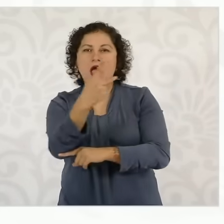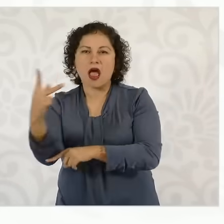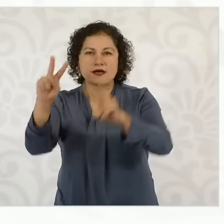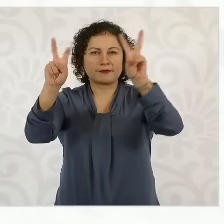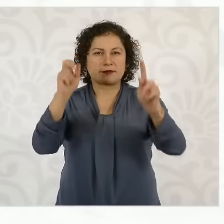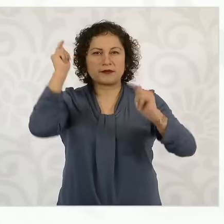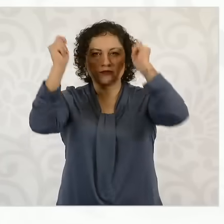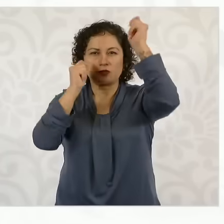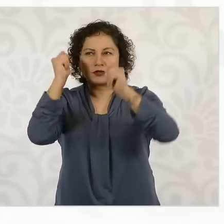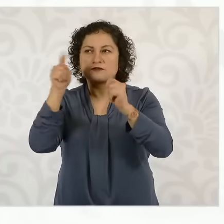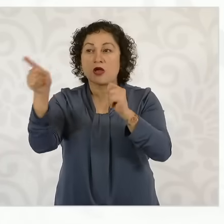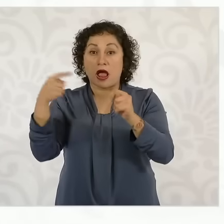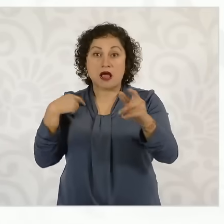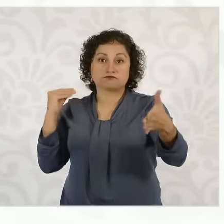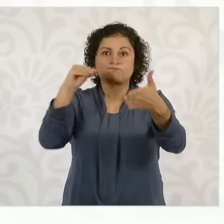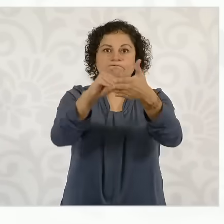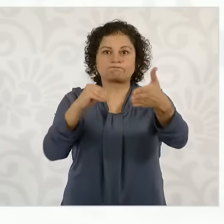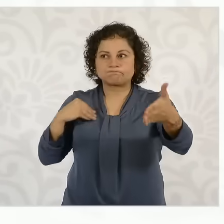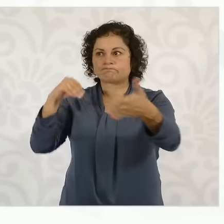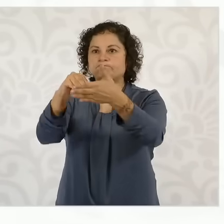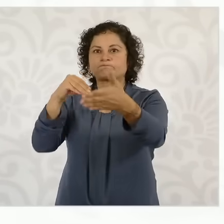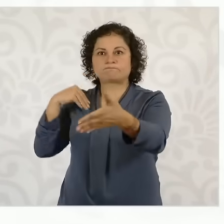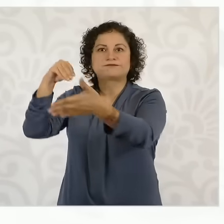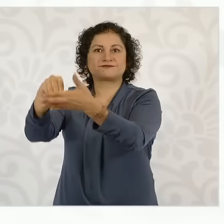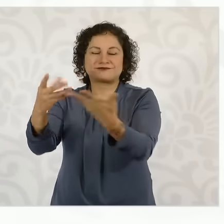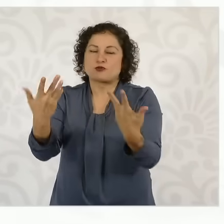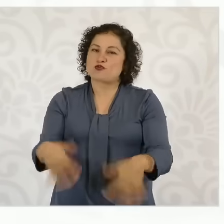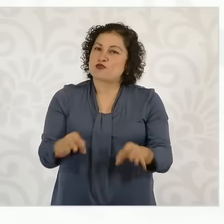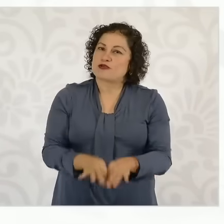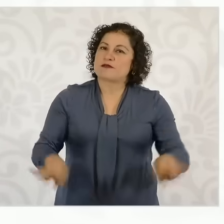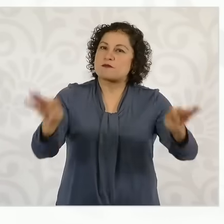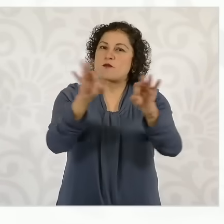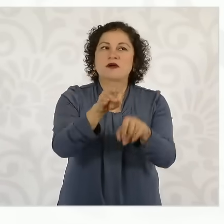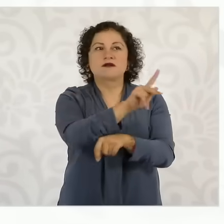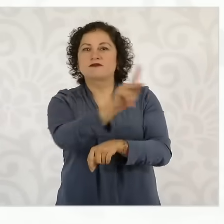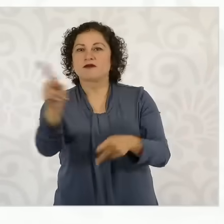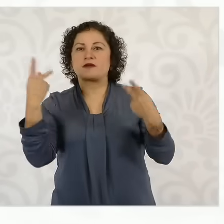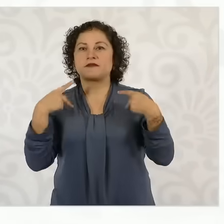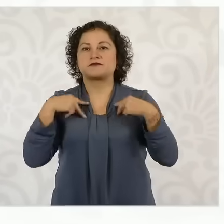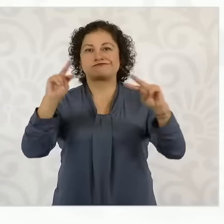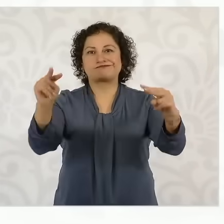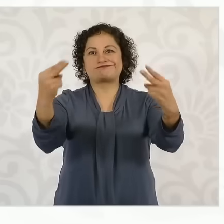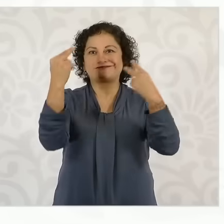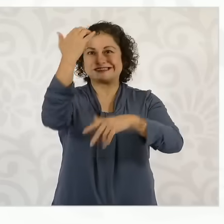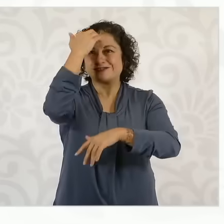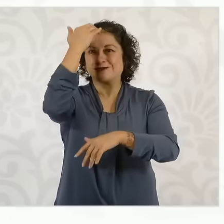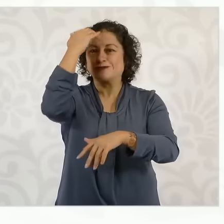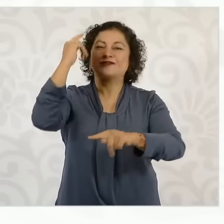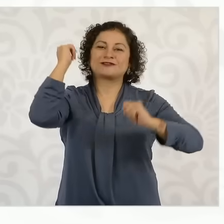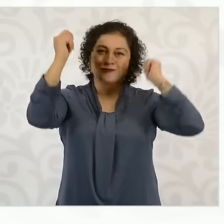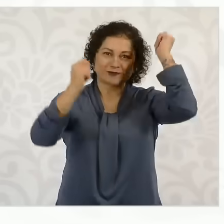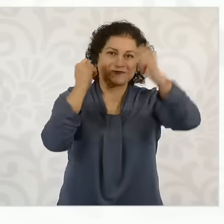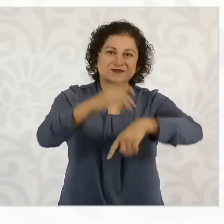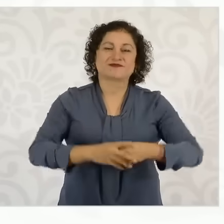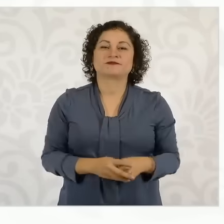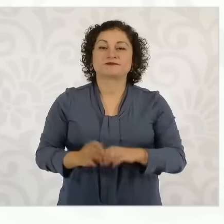beneficiado mucho para aumentar nuestra presencia a través de esas redes abiertas. El primer paquete